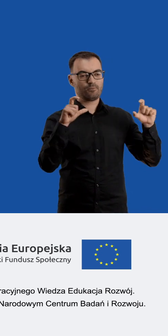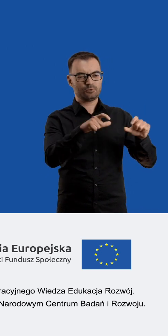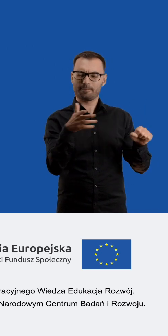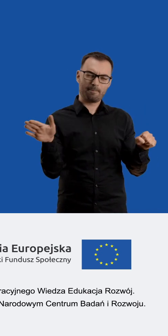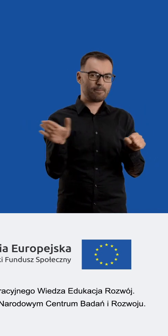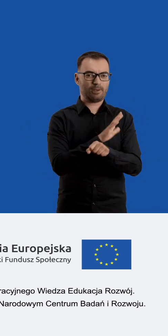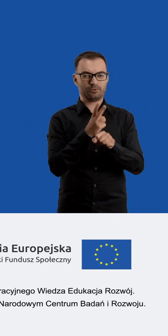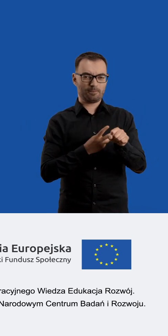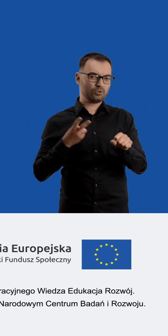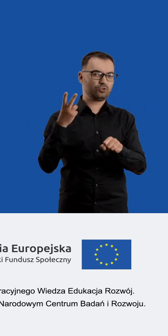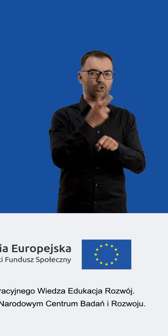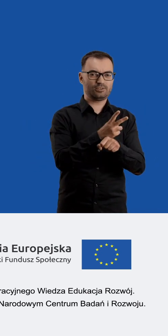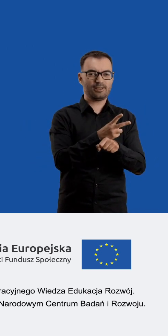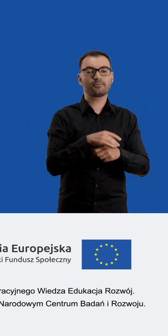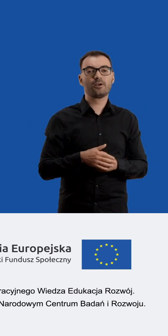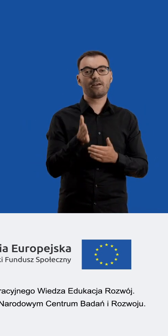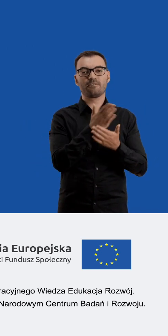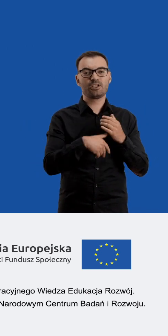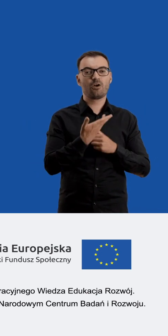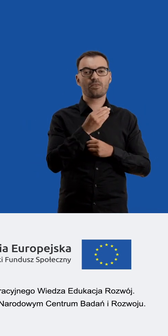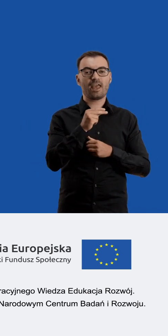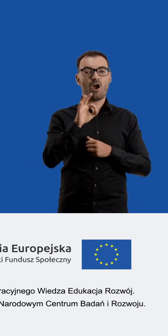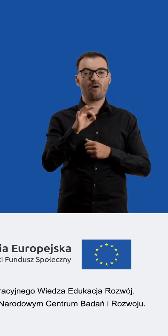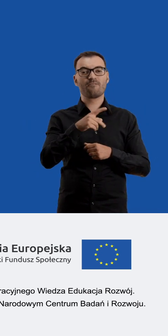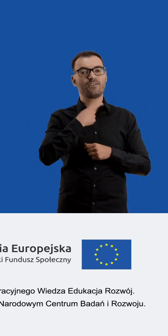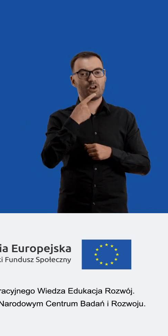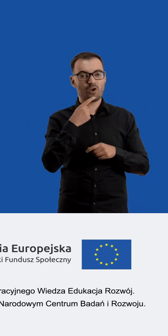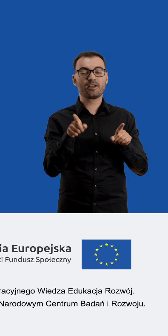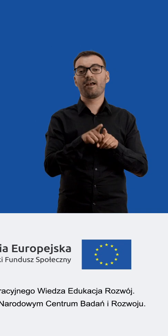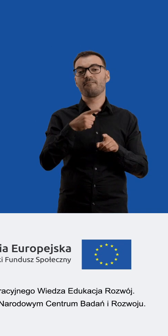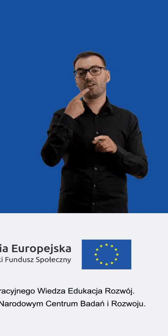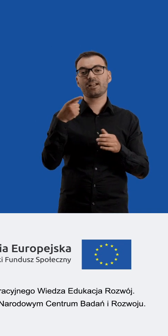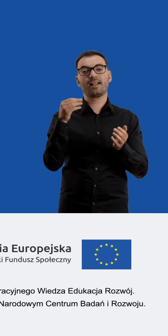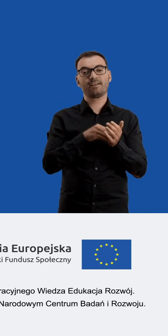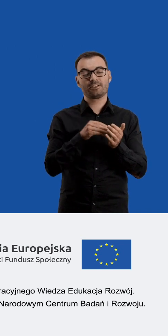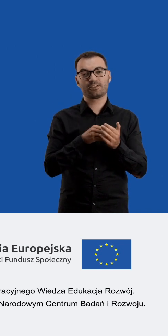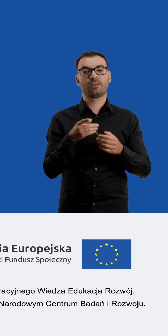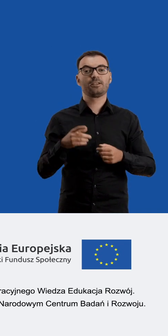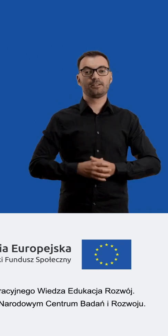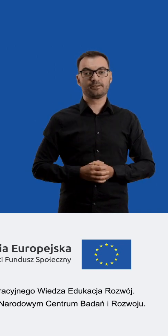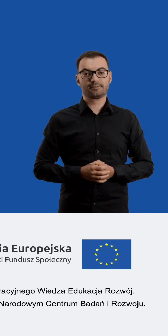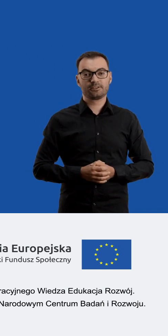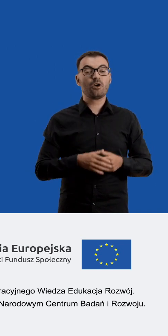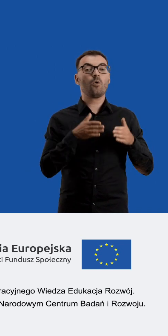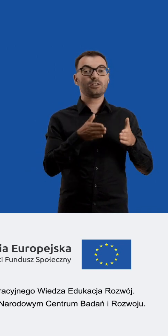mieści się w całkowicie dostosowanym architektonicznie budynku Wydziału Neofilologii oraz Wydziału Lingwistyki Stosowanej